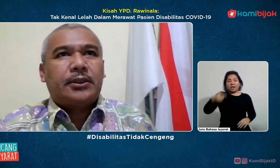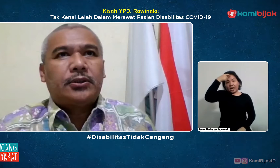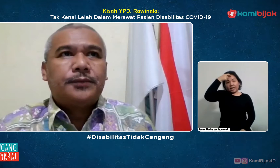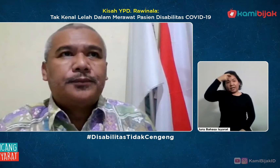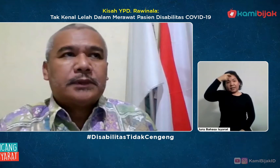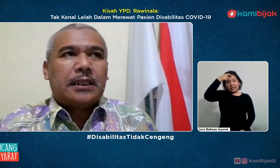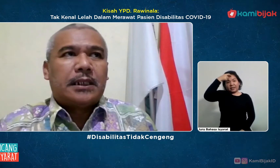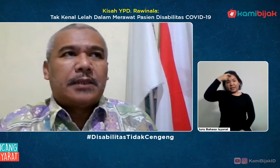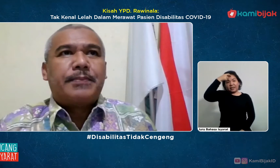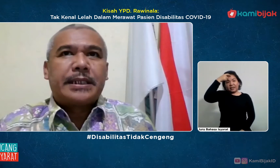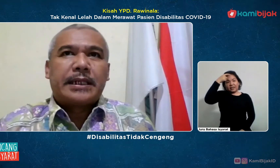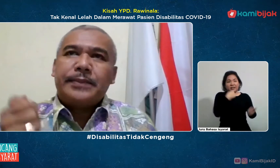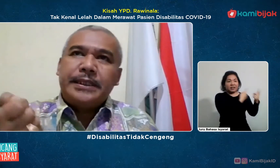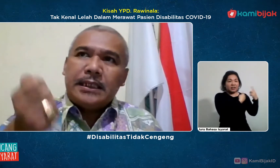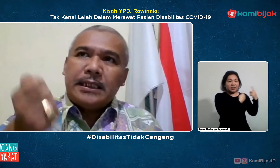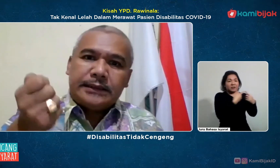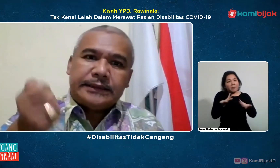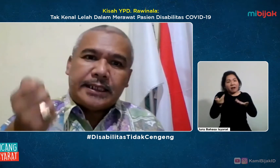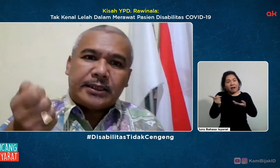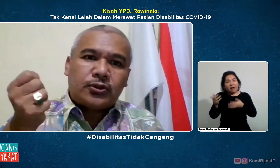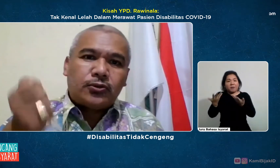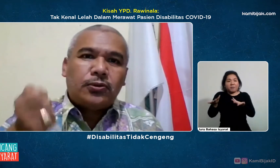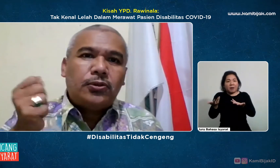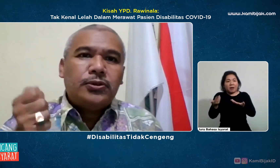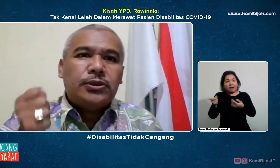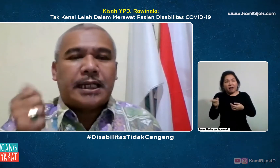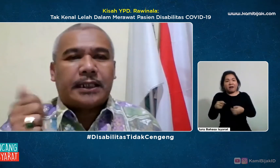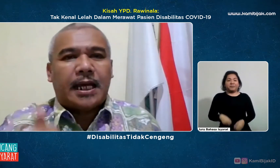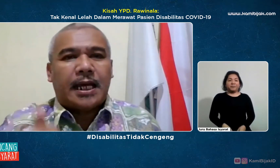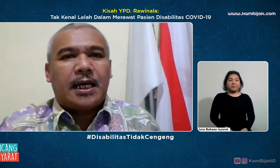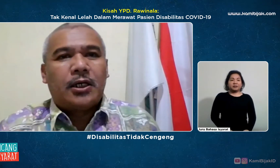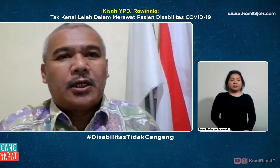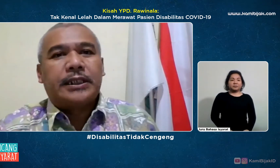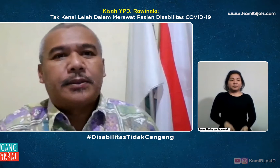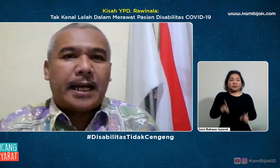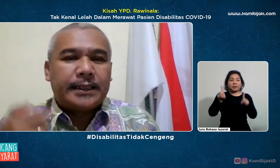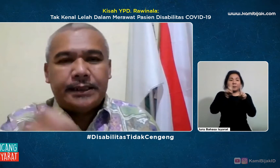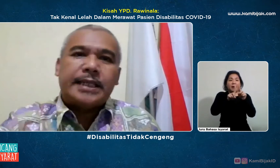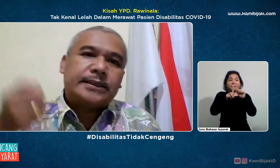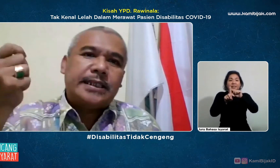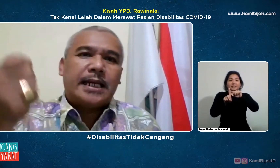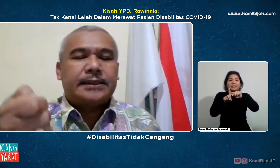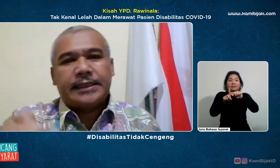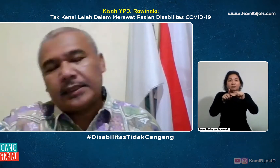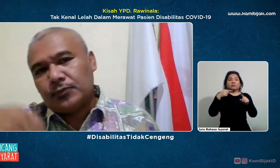Selain itu pendamping kami cek suhu secara rutin pagi bijak siang dicek.